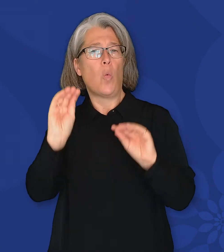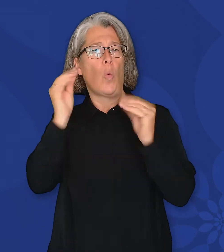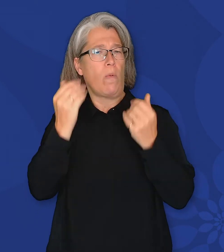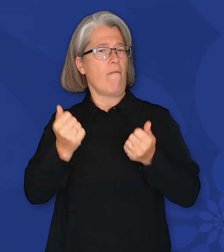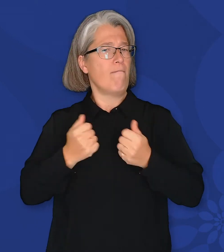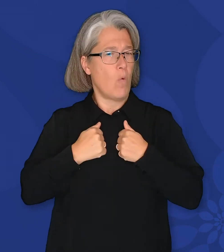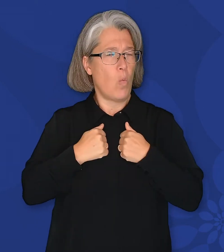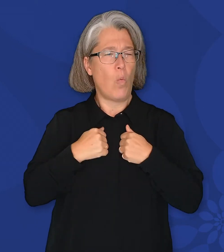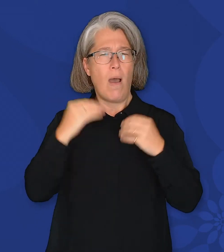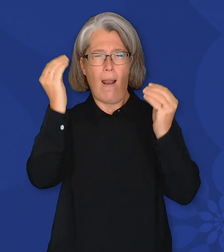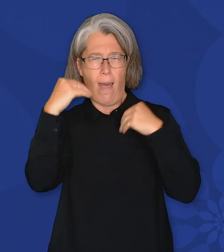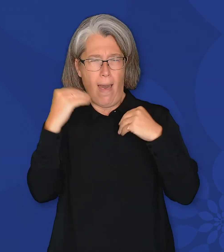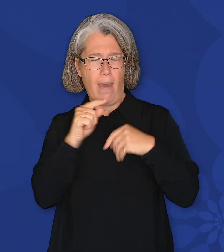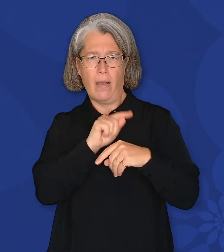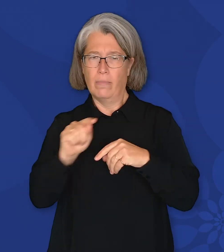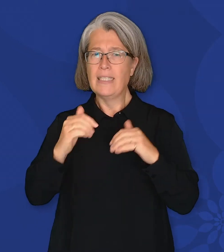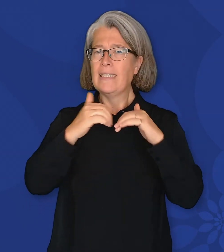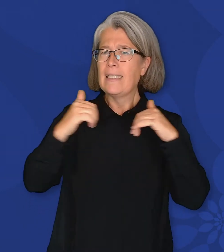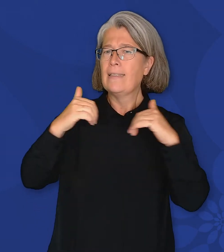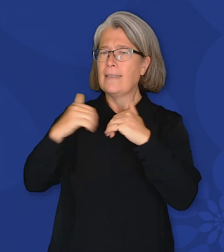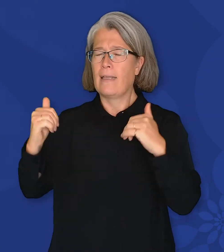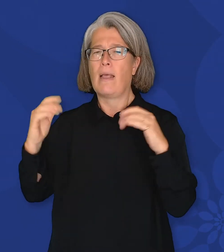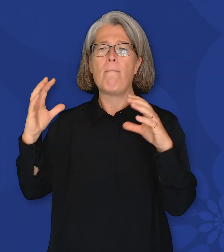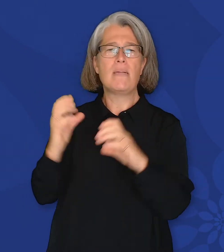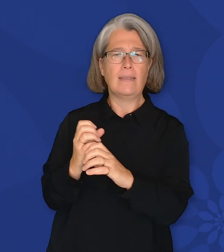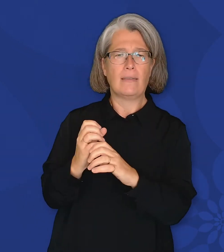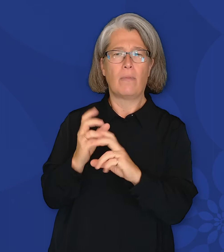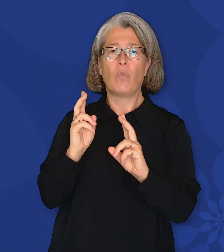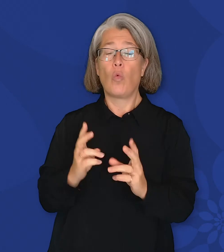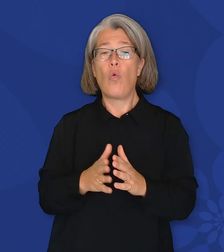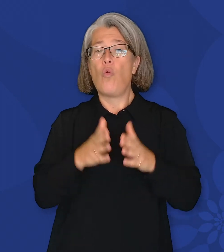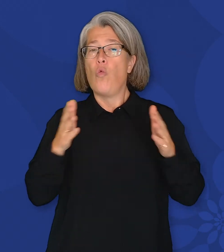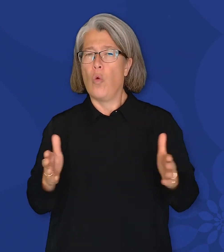skillnaderna i inlärning samt att öka likabehandlingen och -